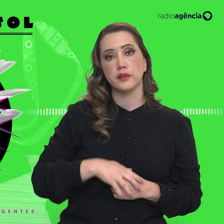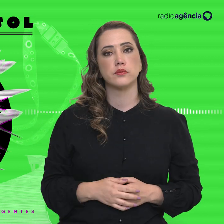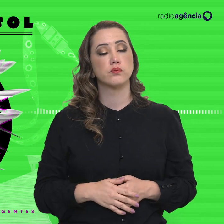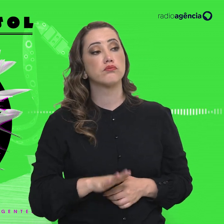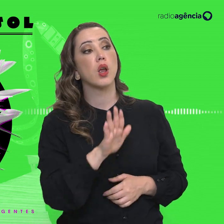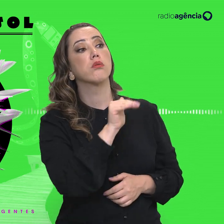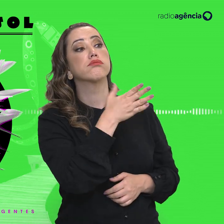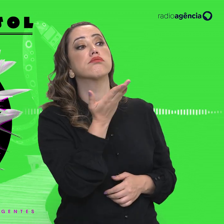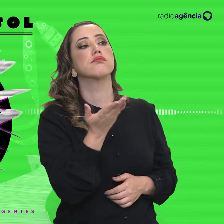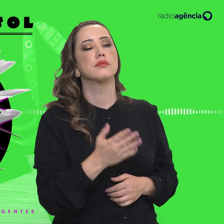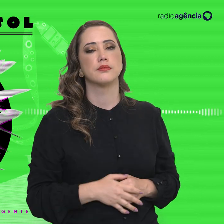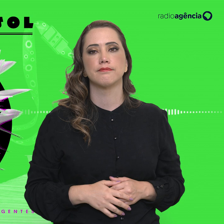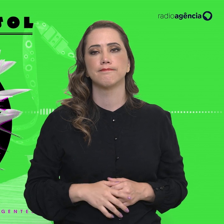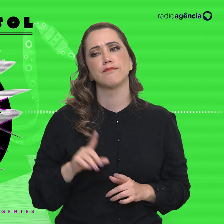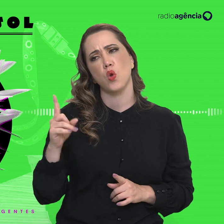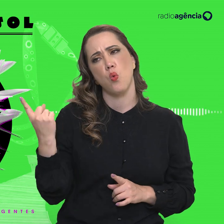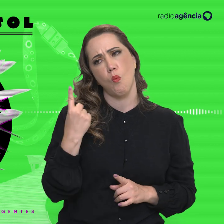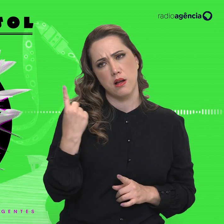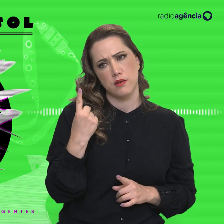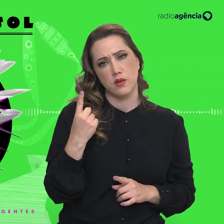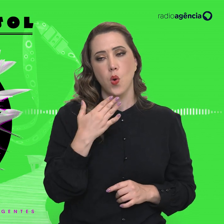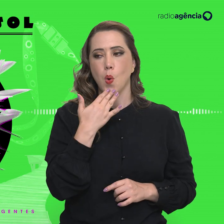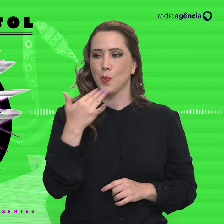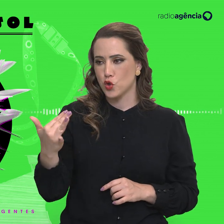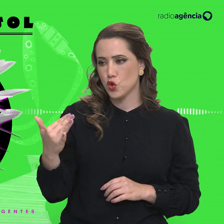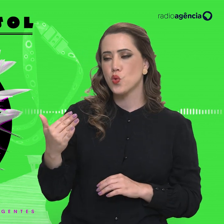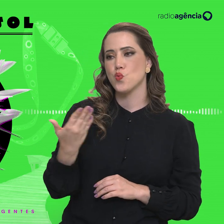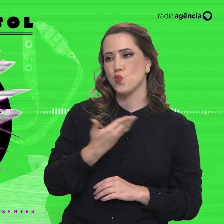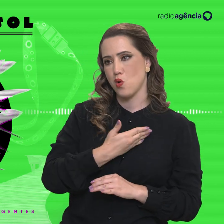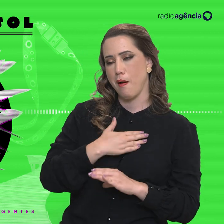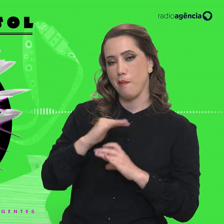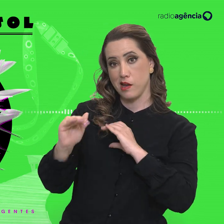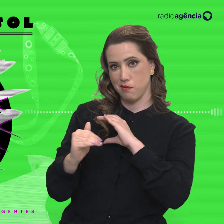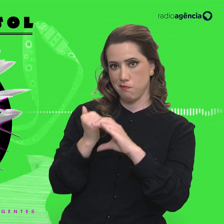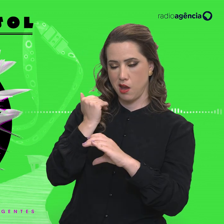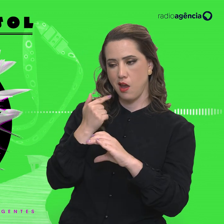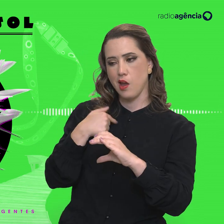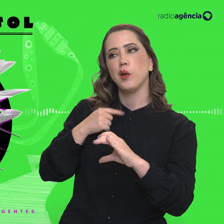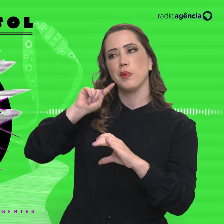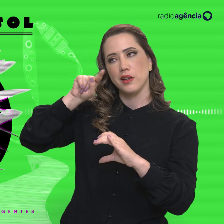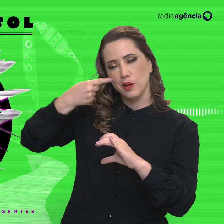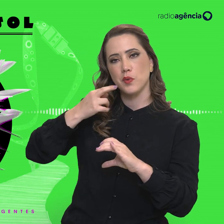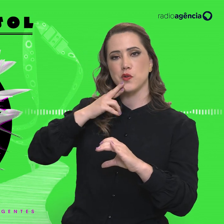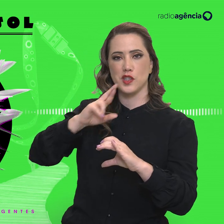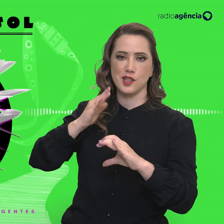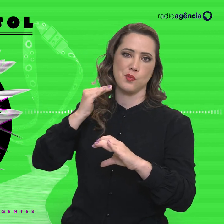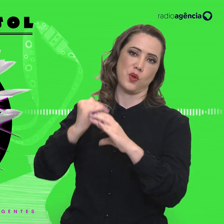[Patrícia] O jogo virou, né? Só mais uma. Ou pediu para alguém te mandar um e-mail para te lembrar de mandar um e-mail, não é mesmo?